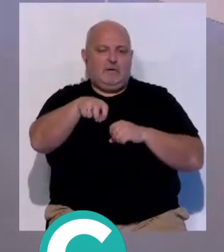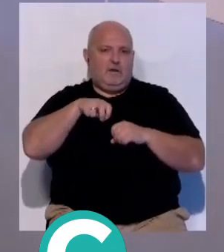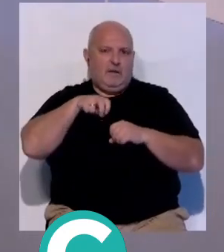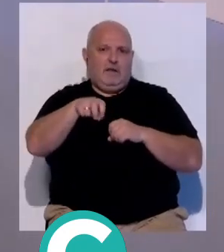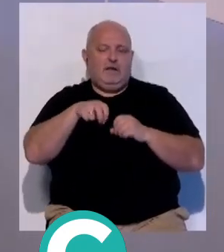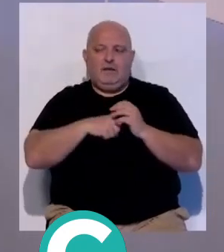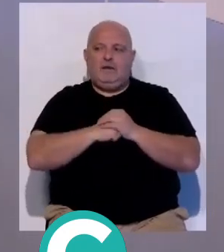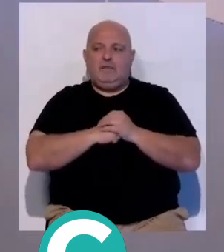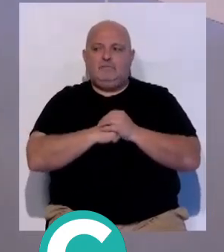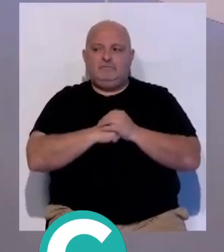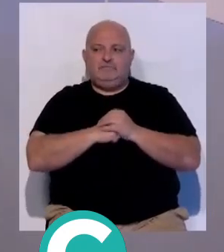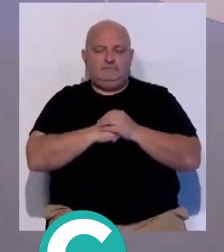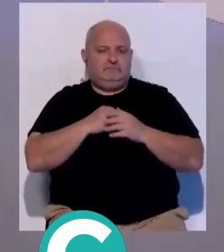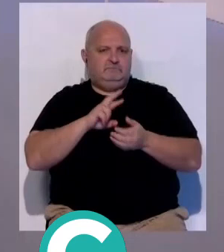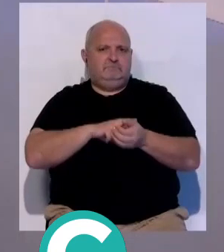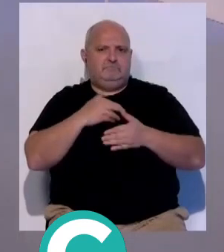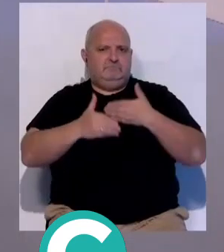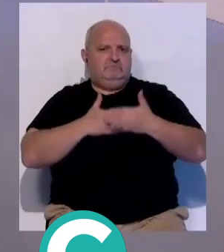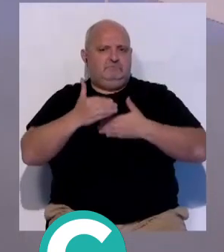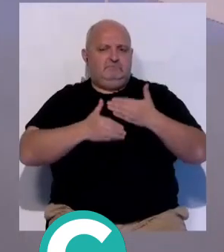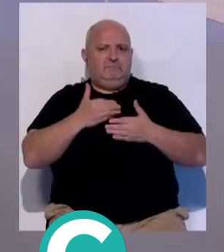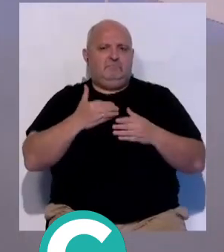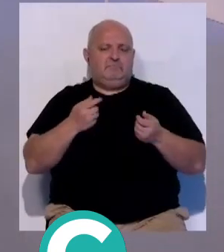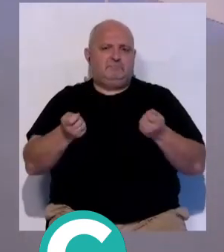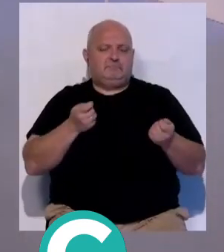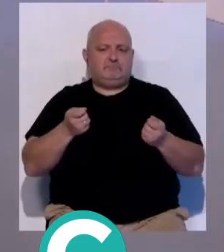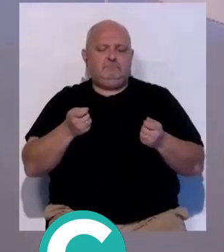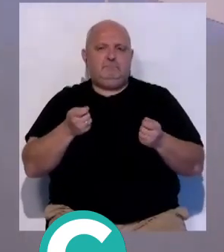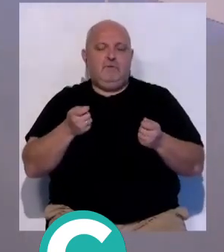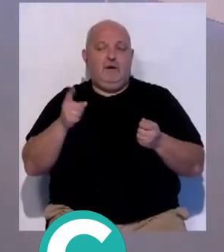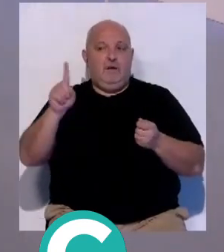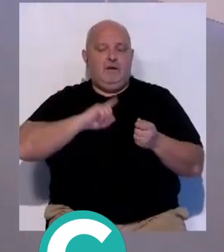así entonces iba a un ritmo para llevar bien el control de balón y él para darme que me